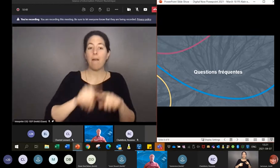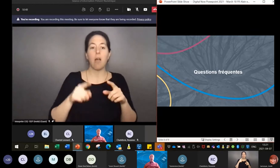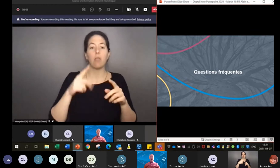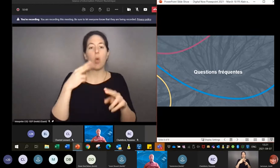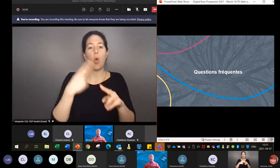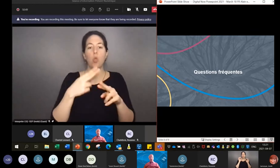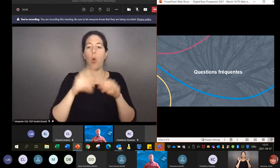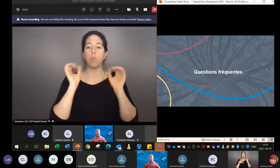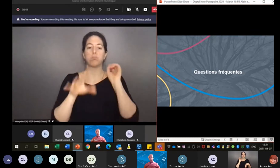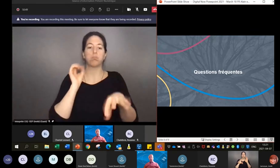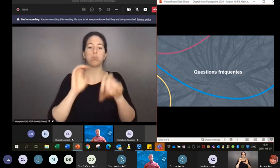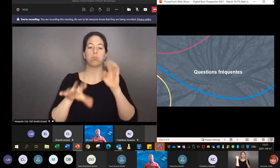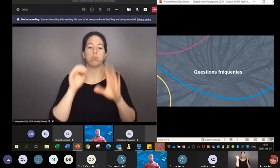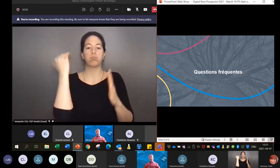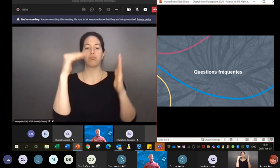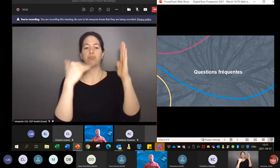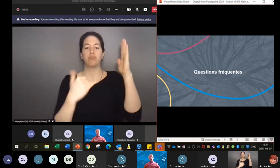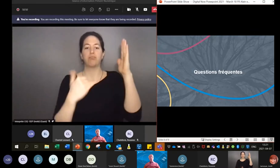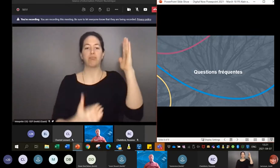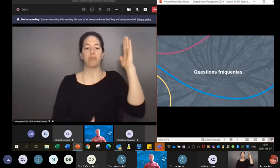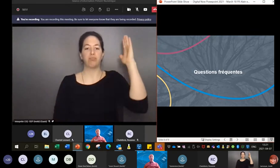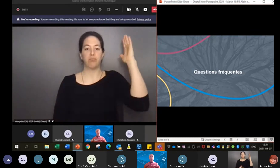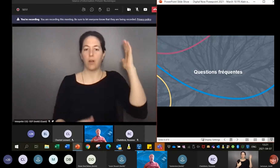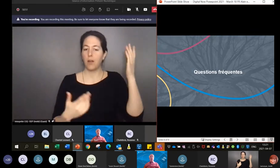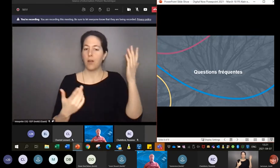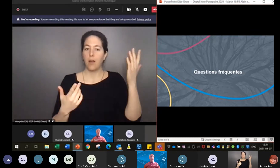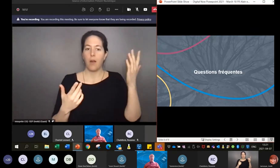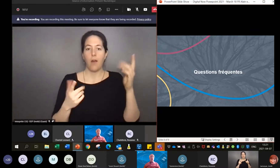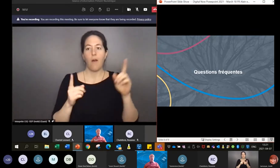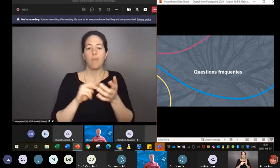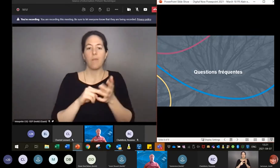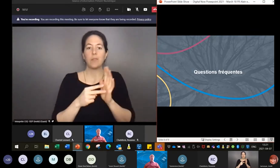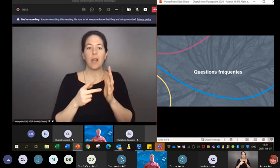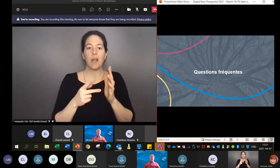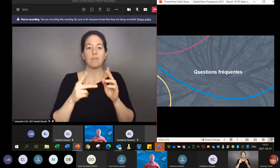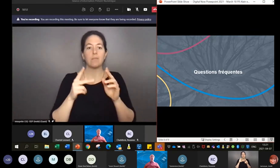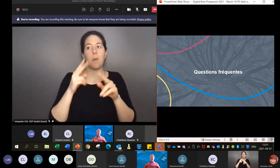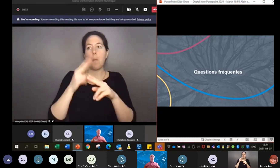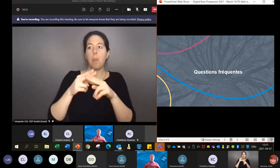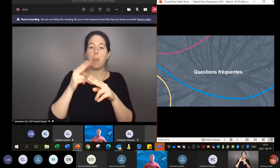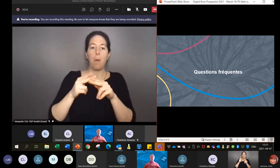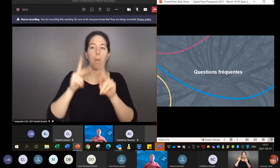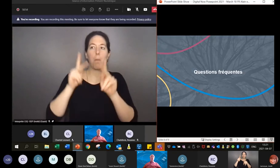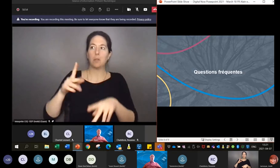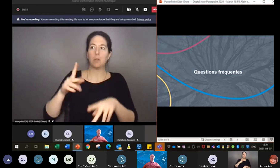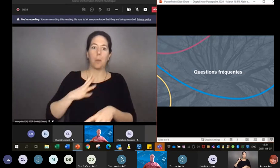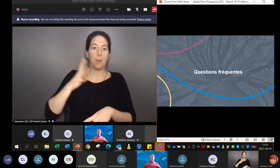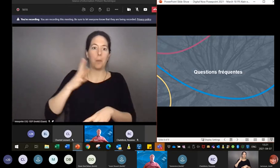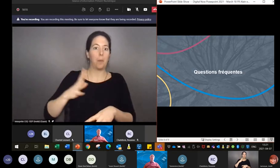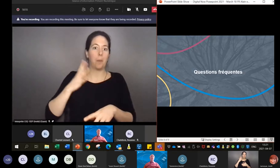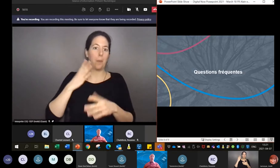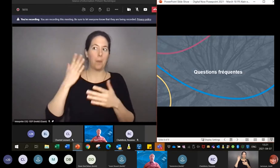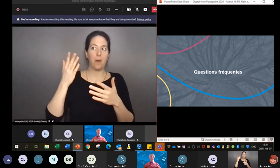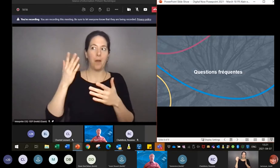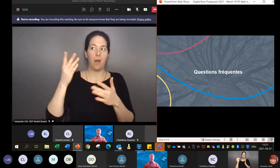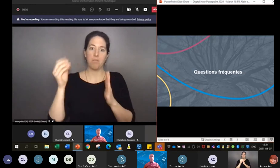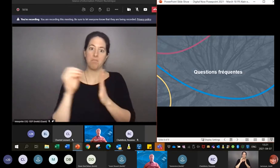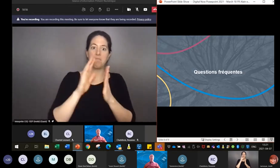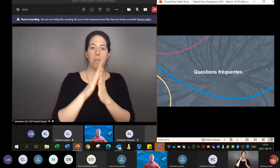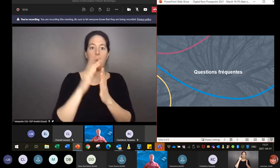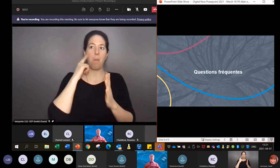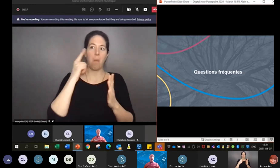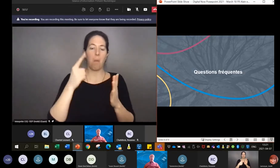mettre des noms de gens